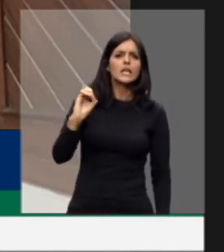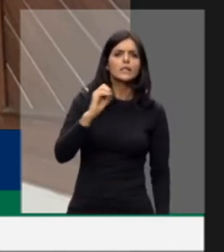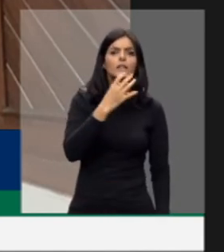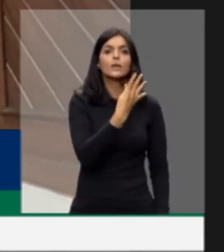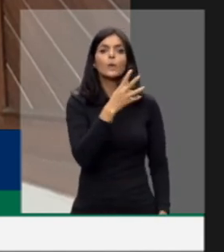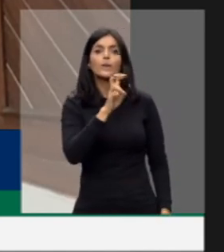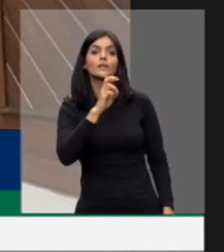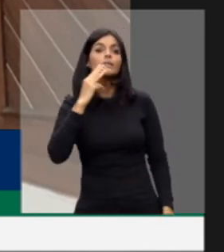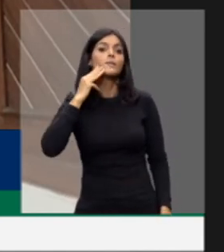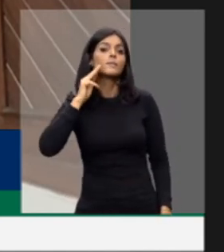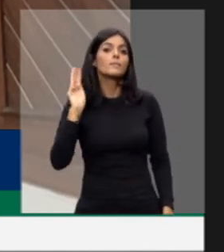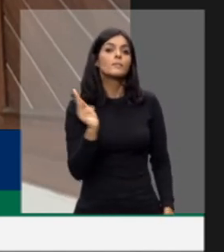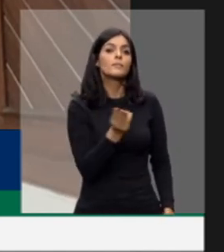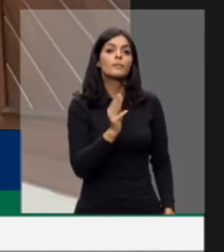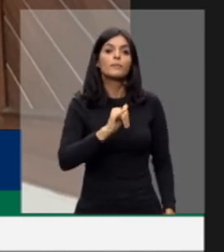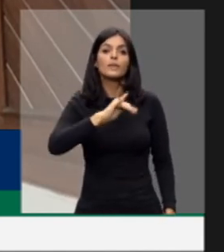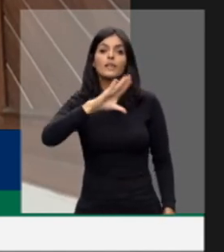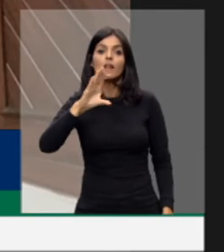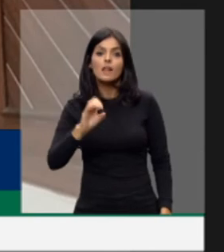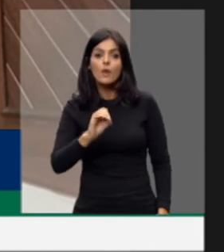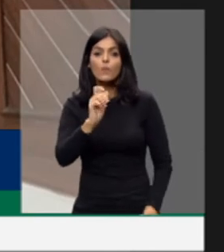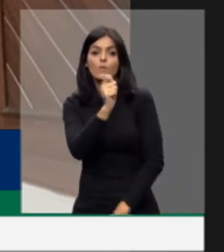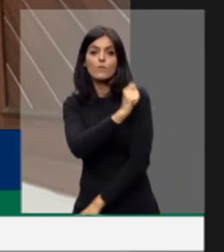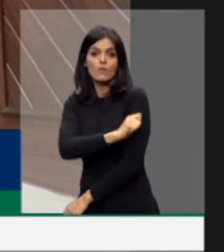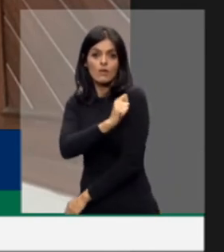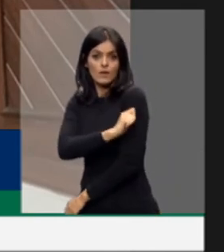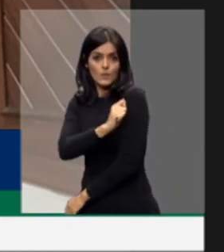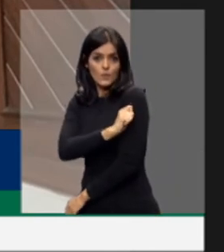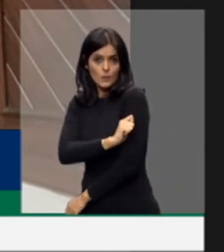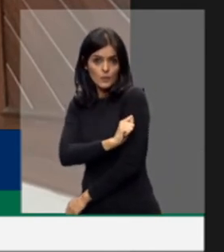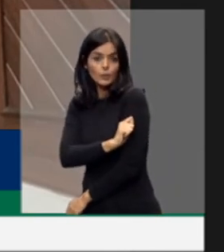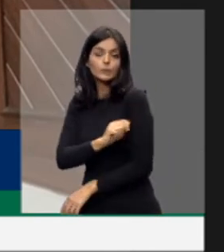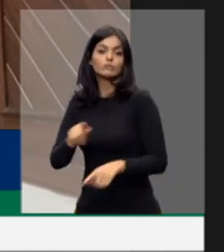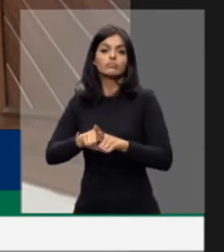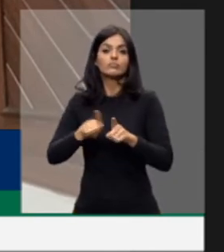ELE FINANCIA UMA REDE DE APROXIMADAMENTE 40, 45 MILHÕES DE ESTUDANTES. UMA